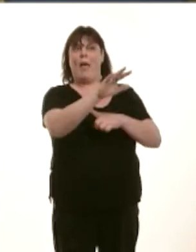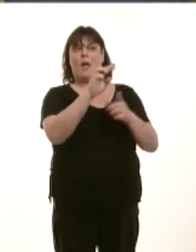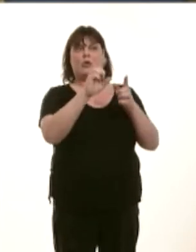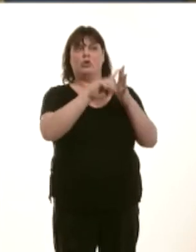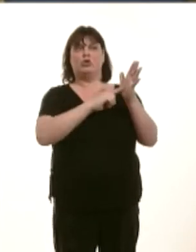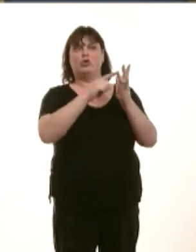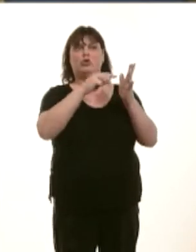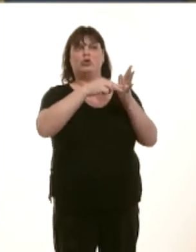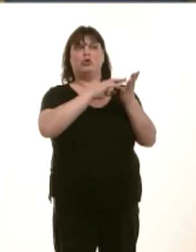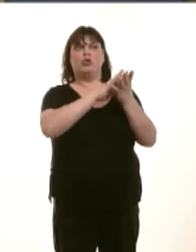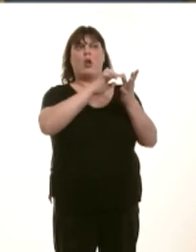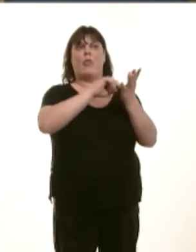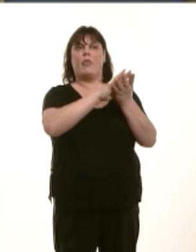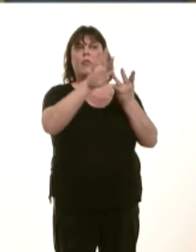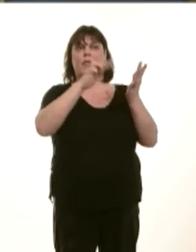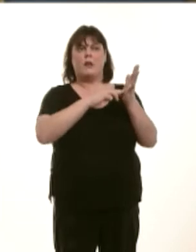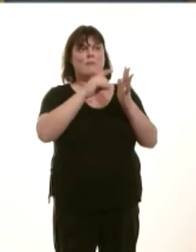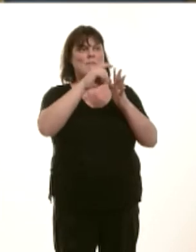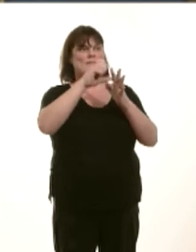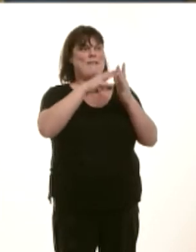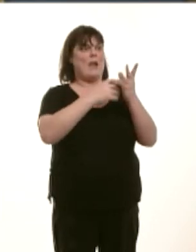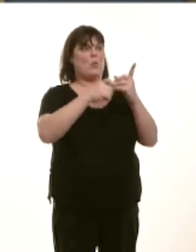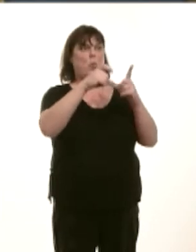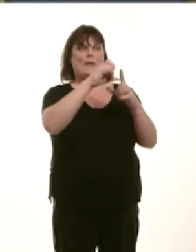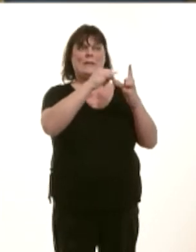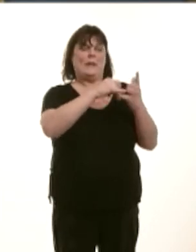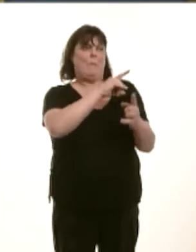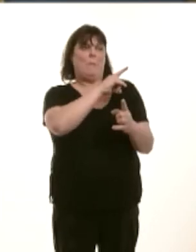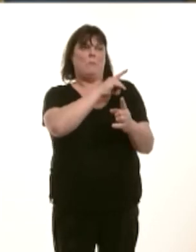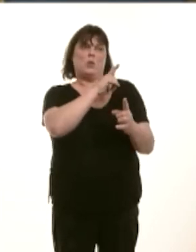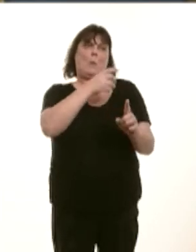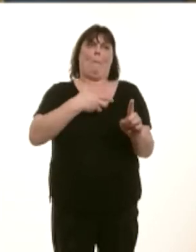ffÙn ar gyfer ffonau symudol. Onid oes yna berygl gwirioneddol fod rhai oín hardaloedd